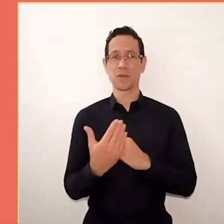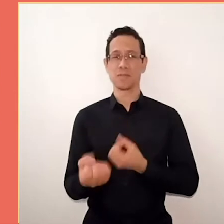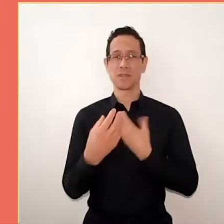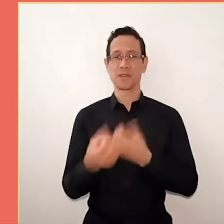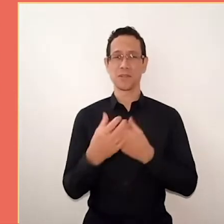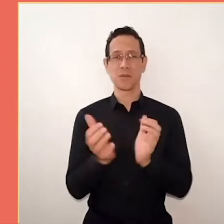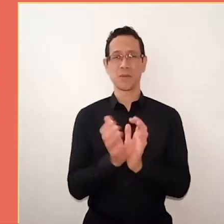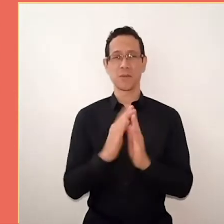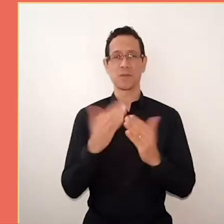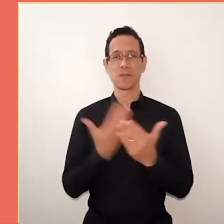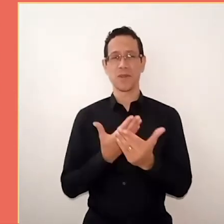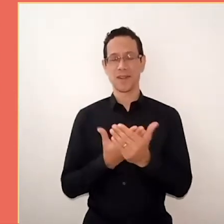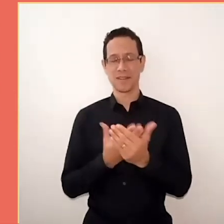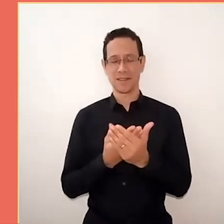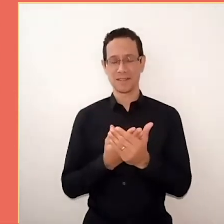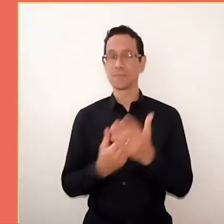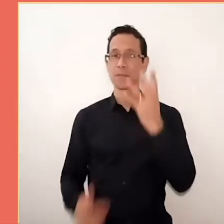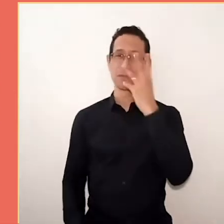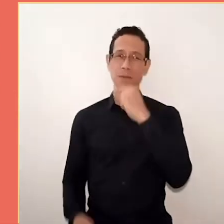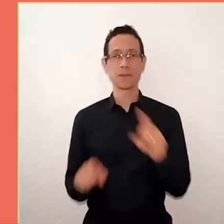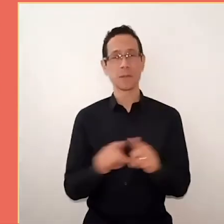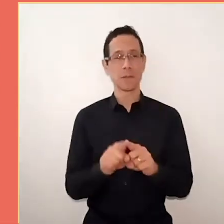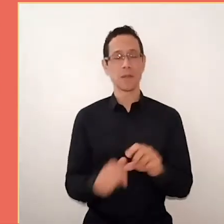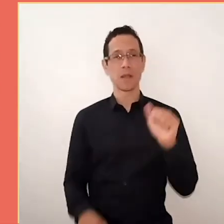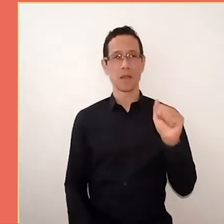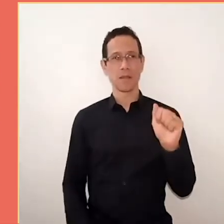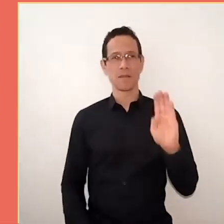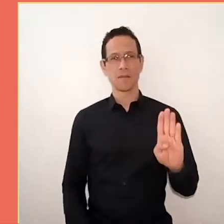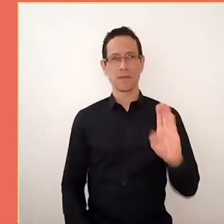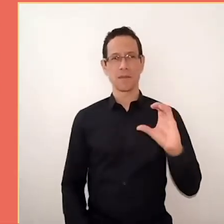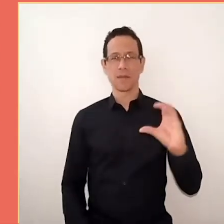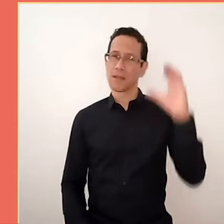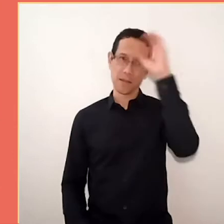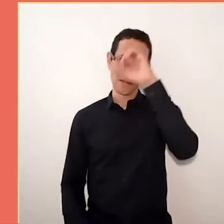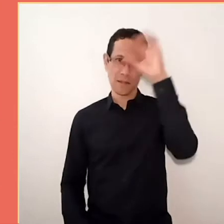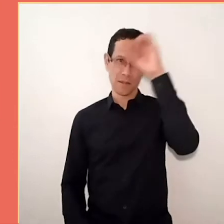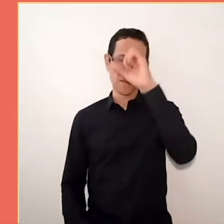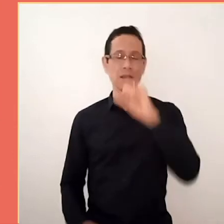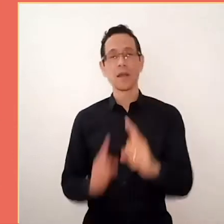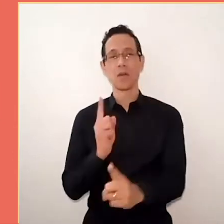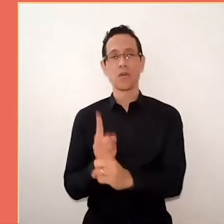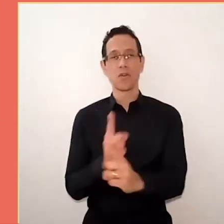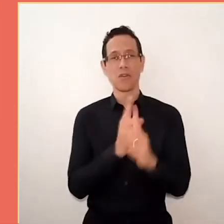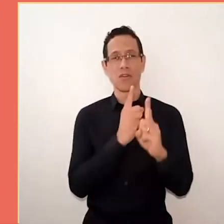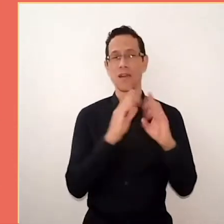Mas o que é bonito também, é que ele vai se alfabetizar e ele vai dizer que ele encontra lá na escola uma continuidade